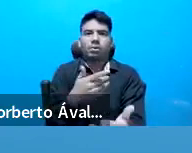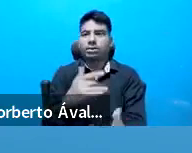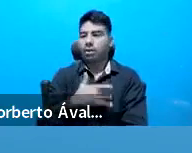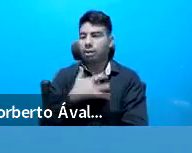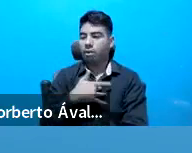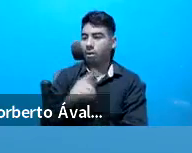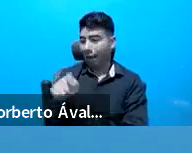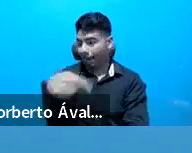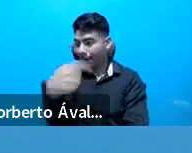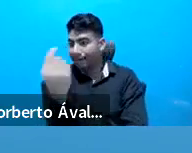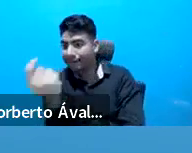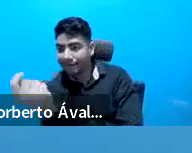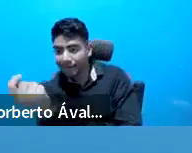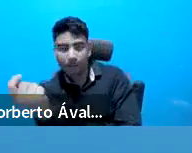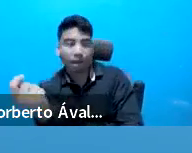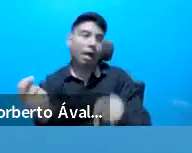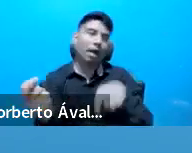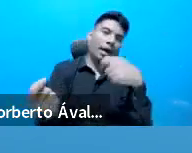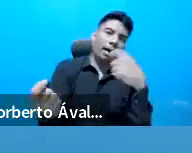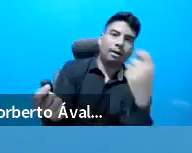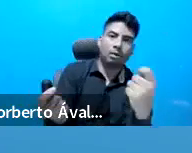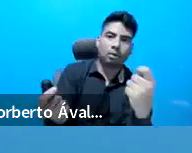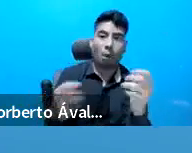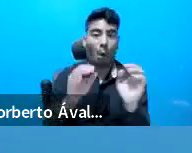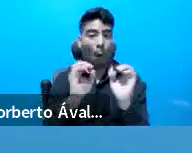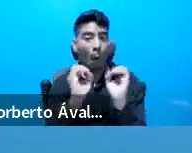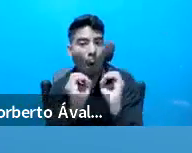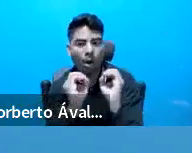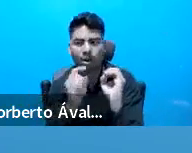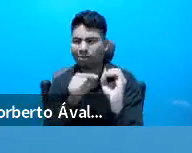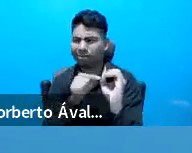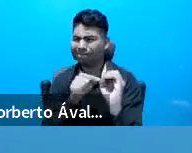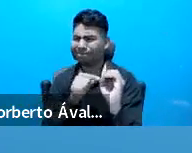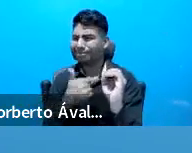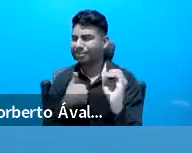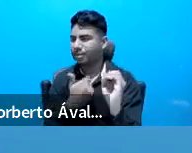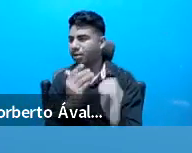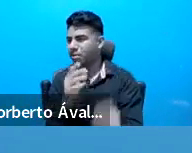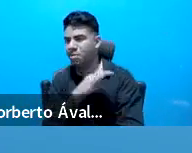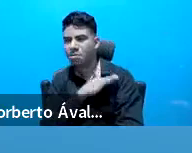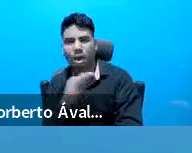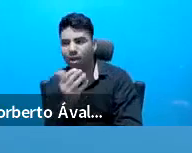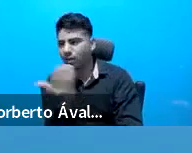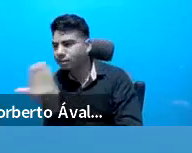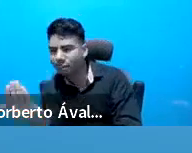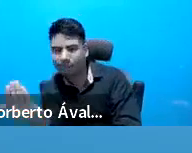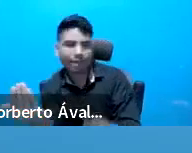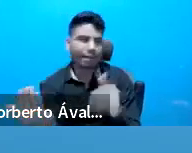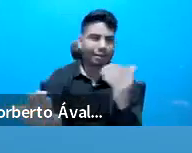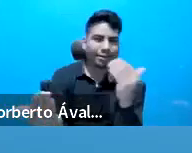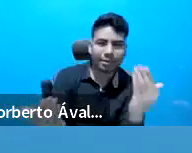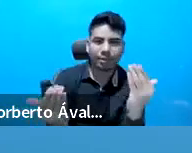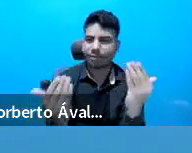el Entonces el entonces el Entonces, el o como el O como cómo se O como cómo se dirían cómo como cómo se dirían cómo son entendidas y cómo son creadas creadas en la lengua de